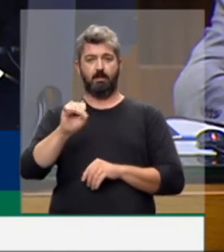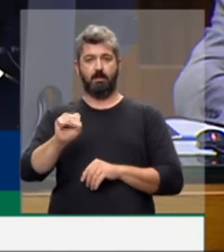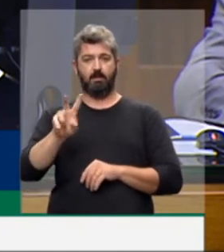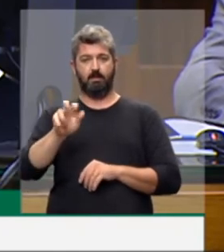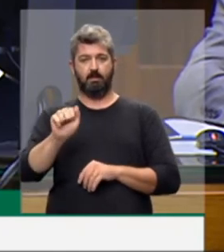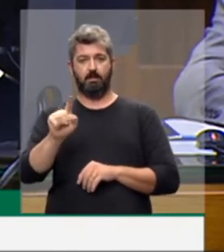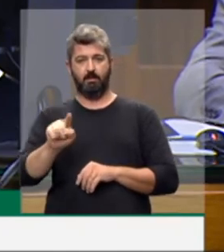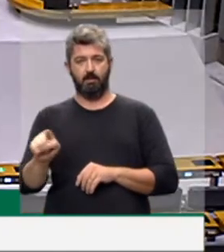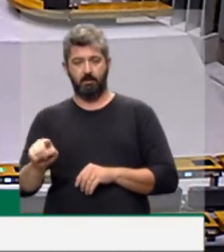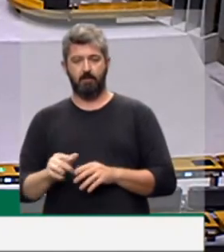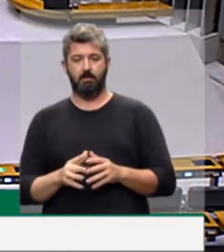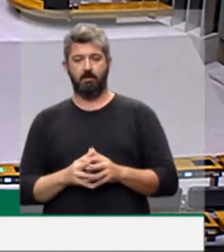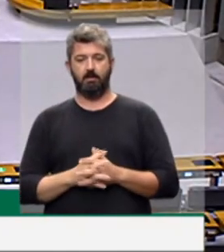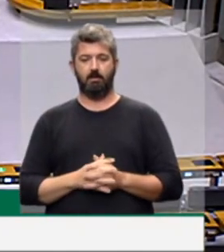SESSÃO É UM REQUERIMENTO DO